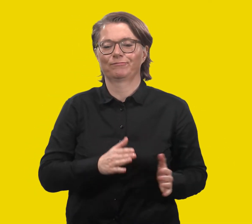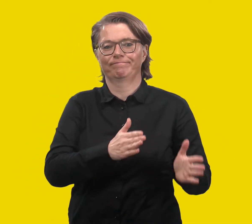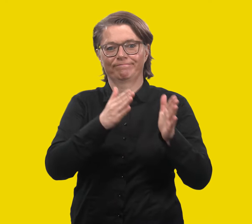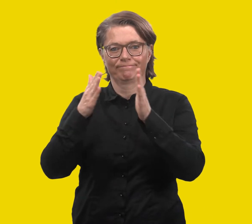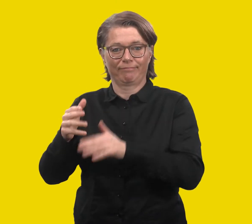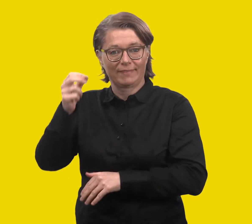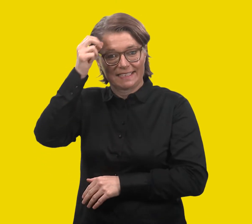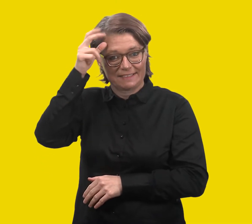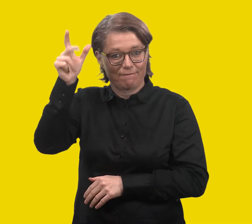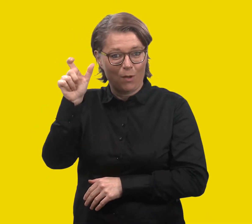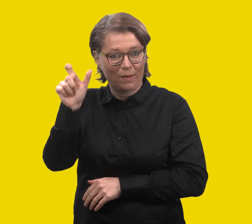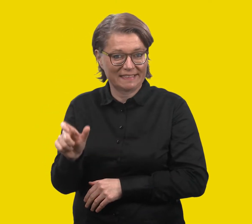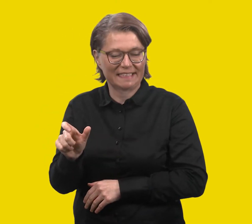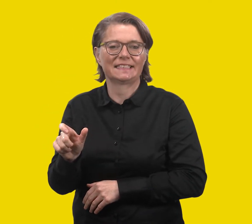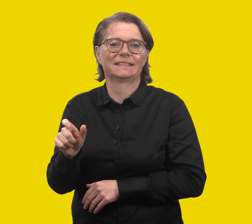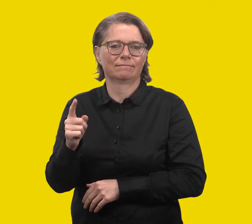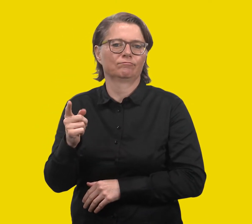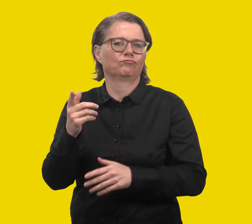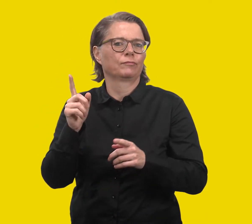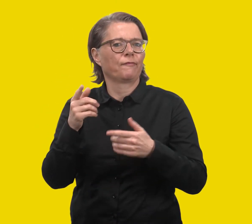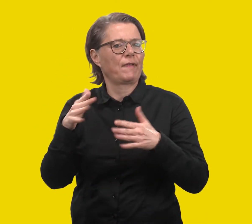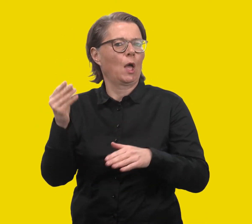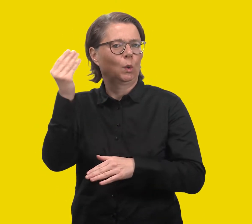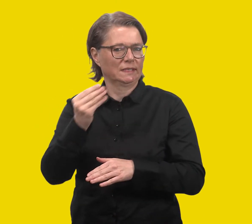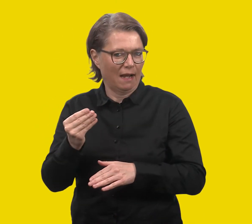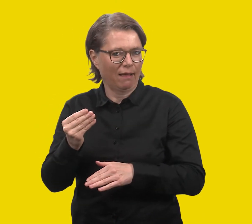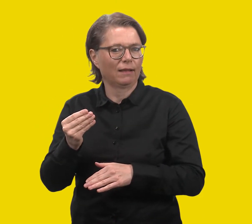Zwoisy Mears-Clarke ist freischaffende*r